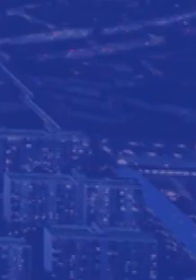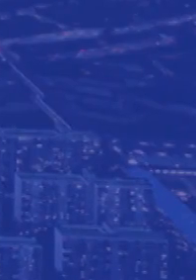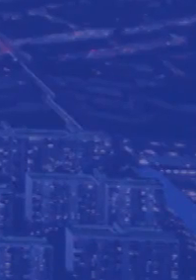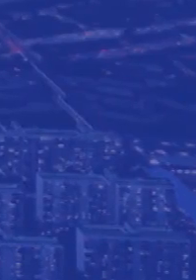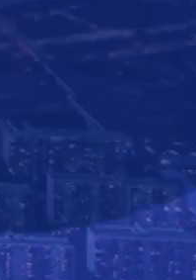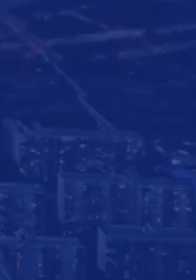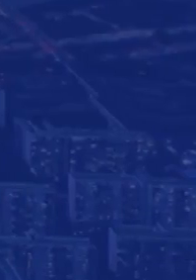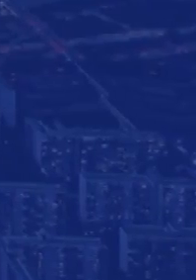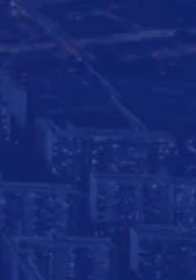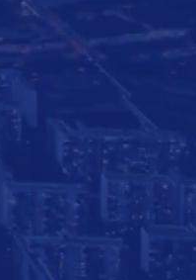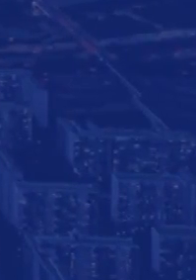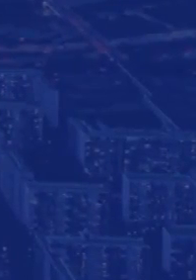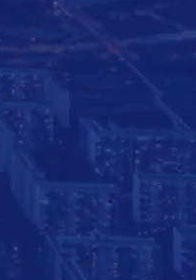(앵커) 이어서 울산에서 전해 드립니다.